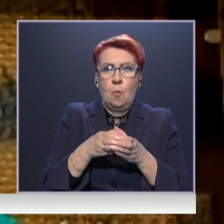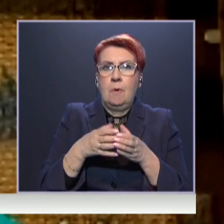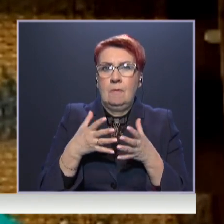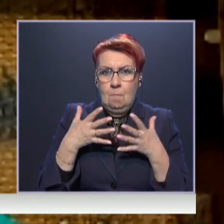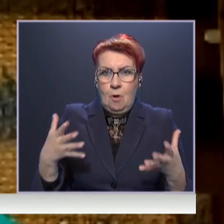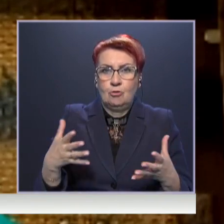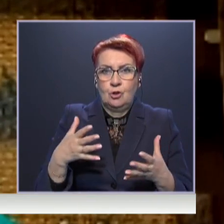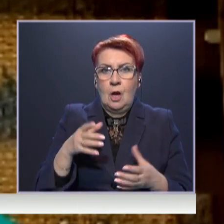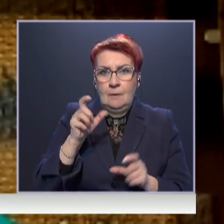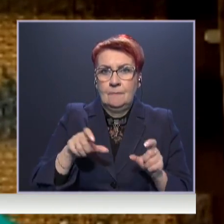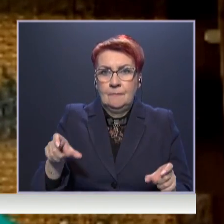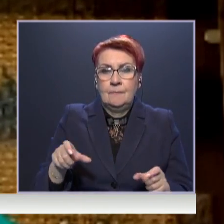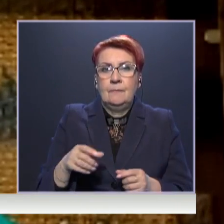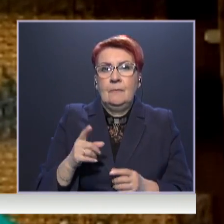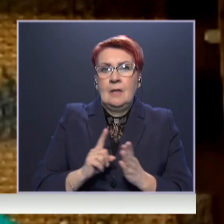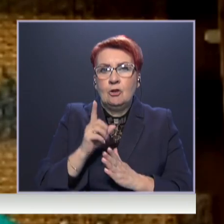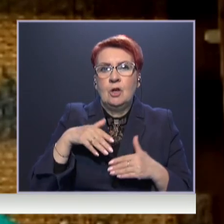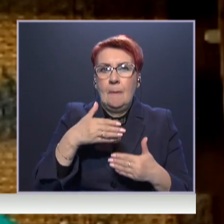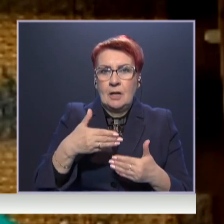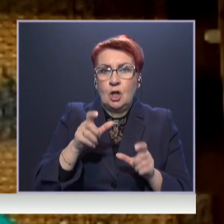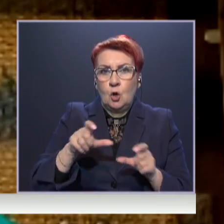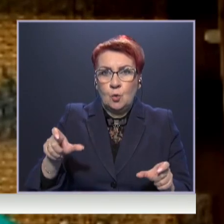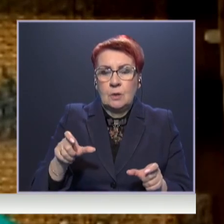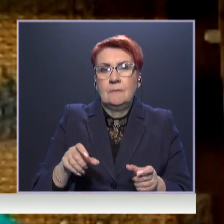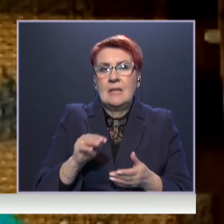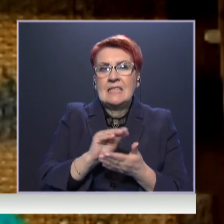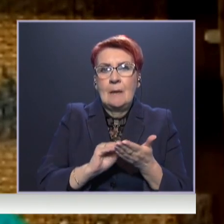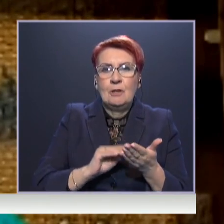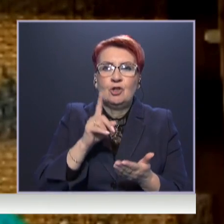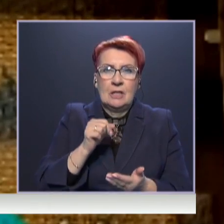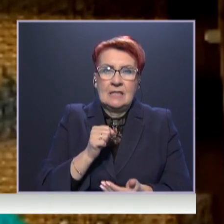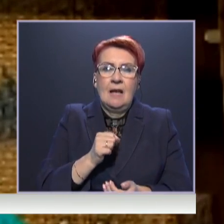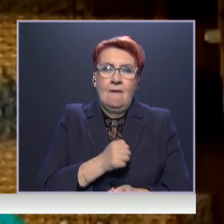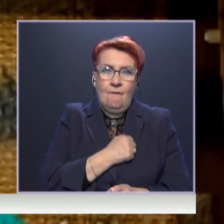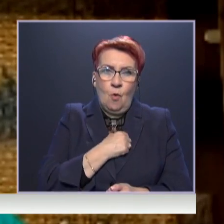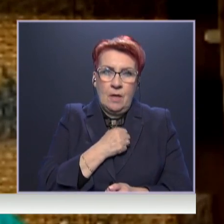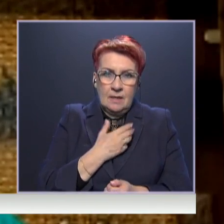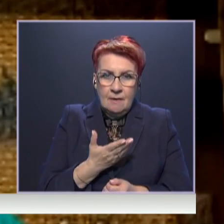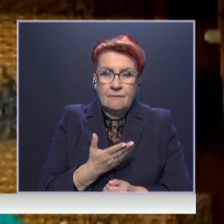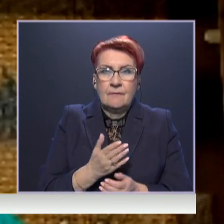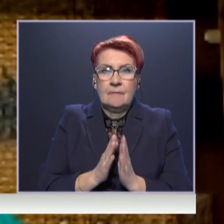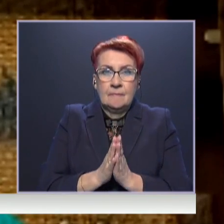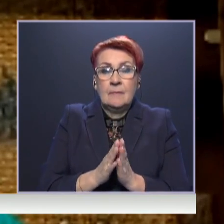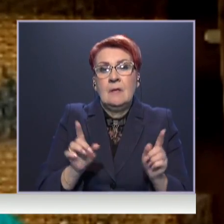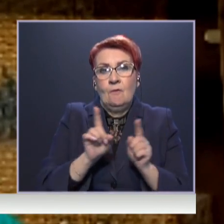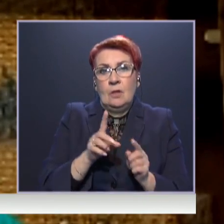стали обращаться люди записочками за воинов Вот и так я поехала